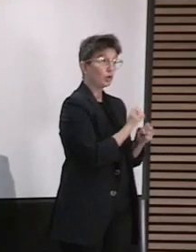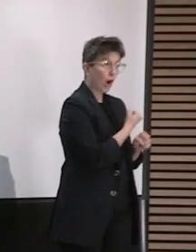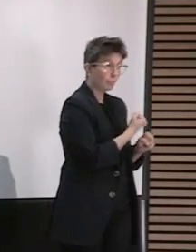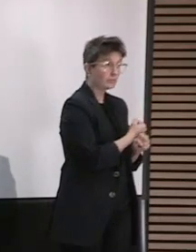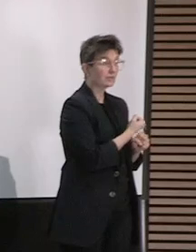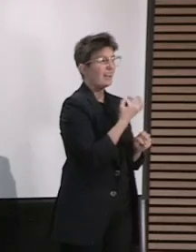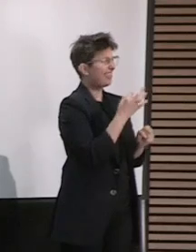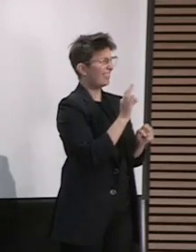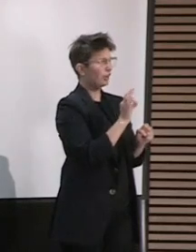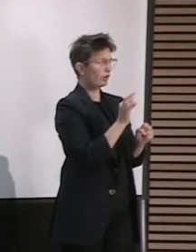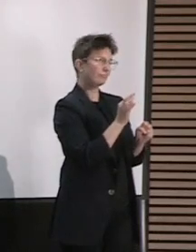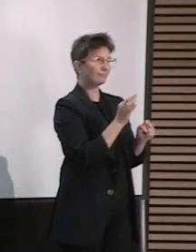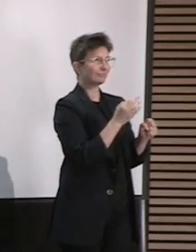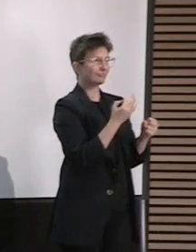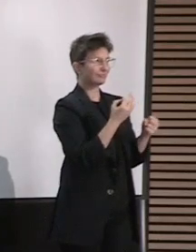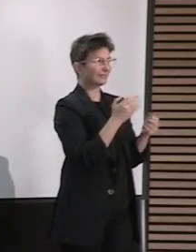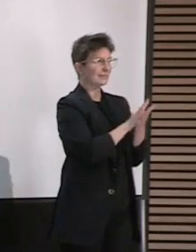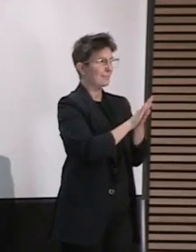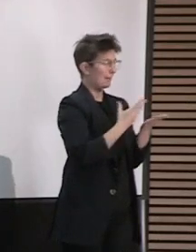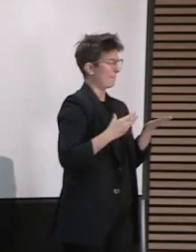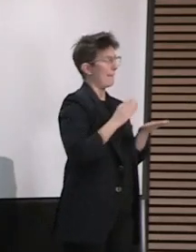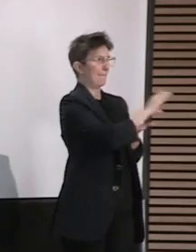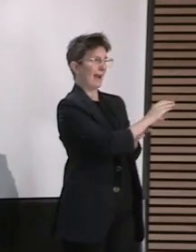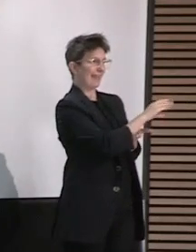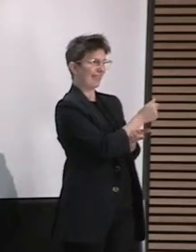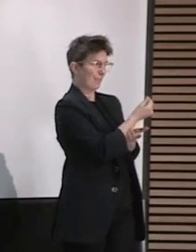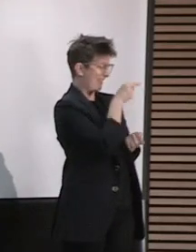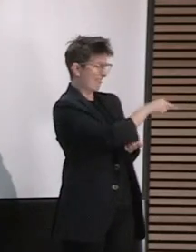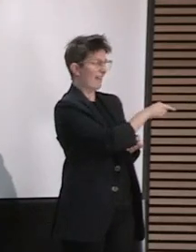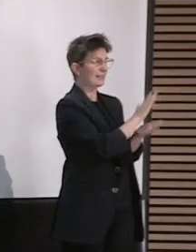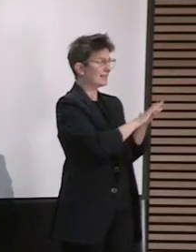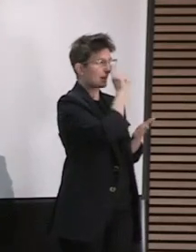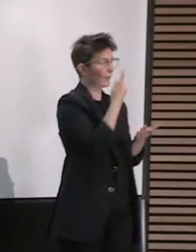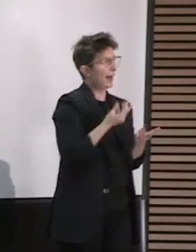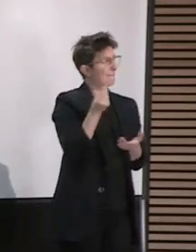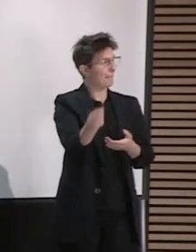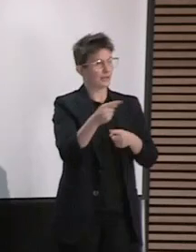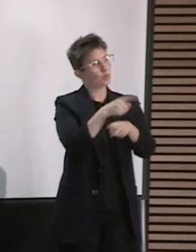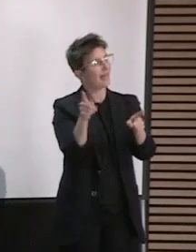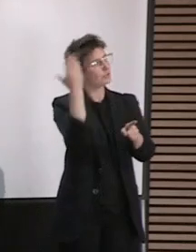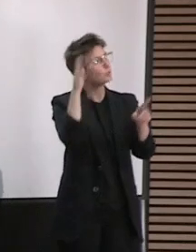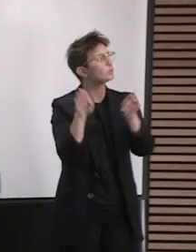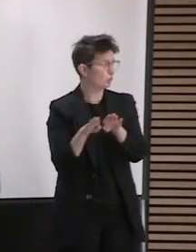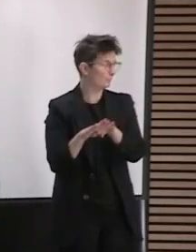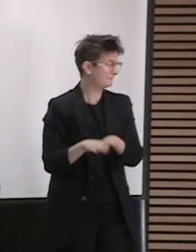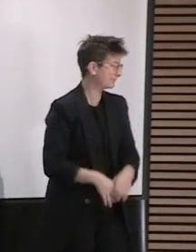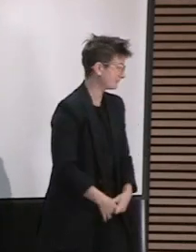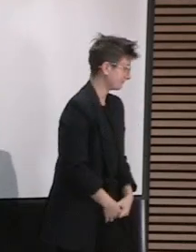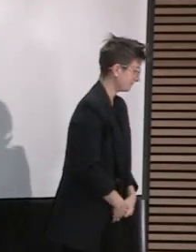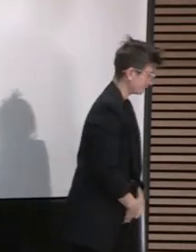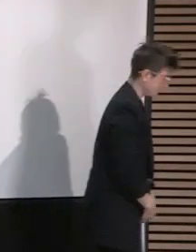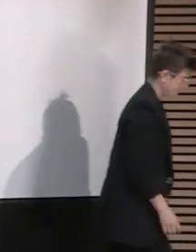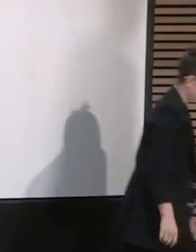waihanga i nga mahi hanga 200.